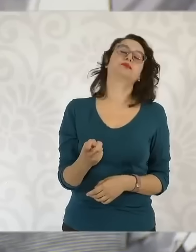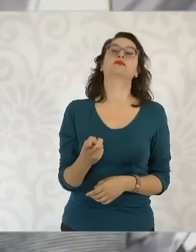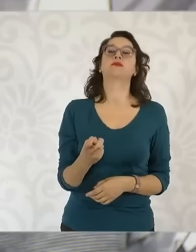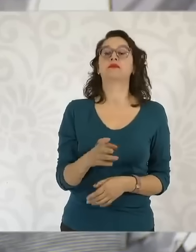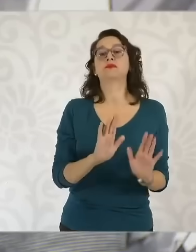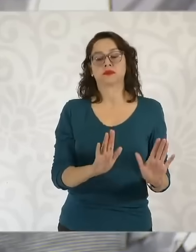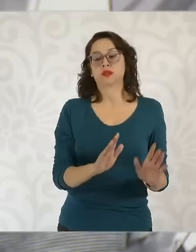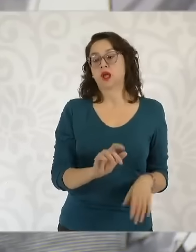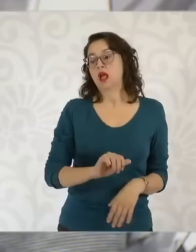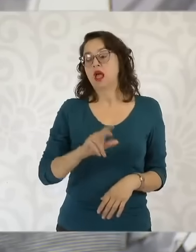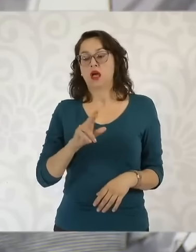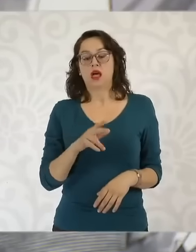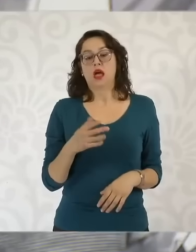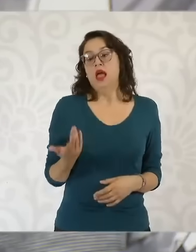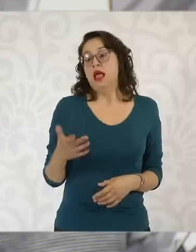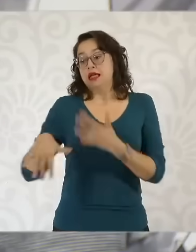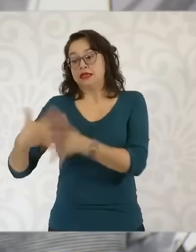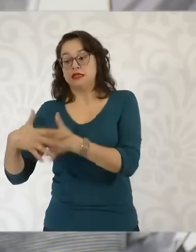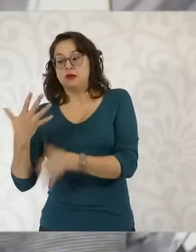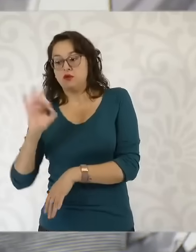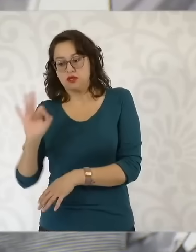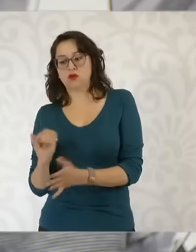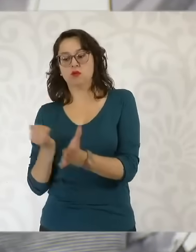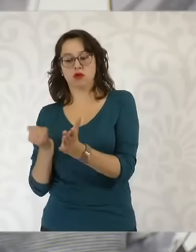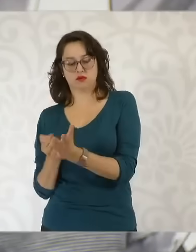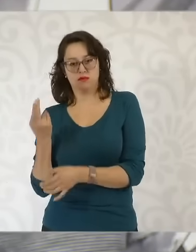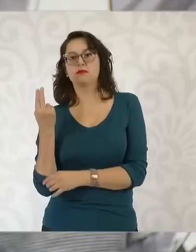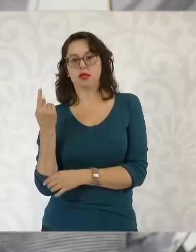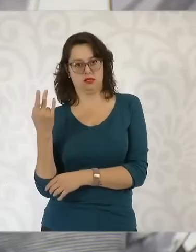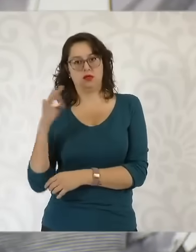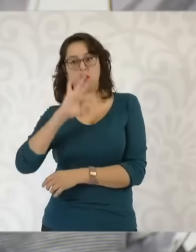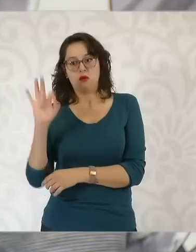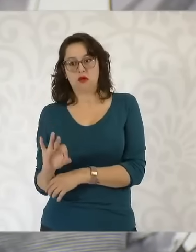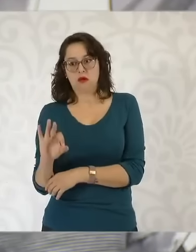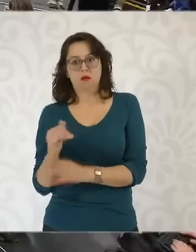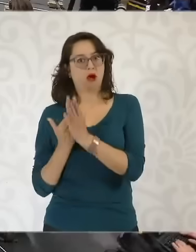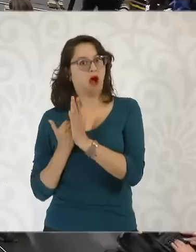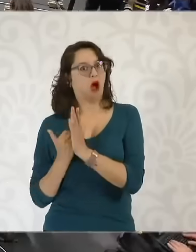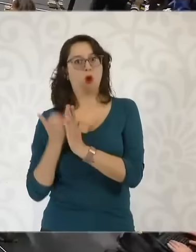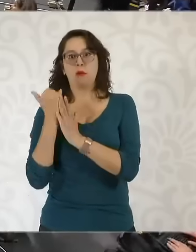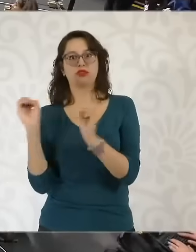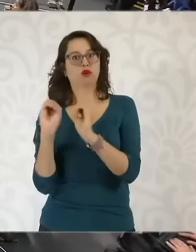pagando con lo que no está dentro del tratado, pues también significa otra ventaja porque no